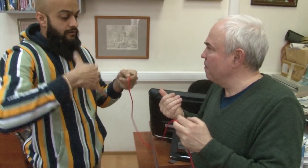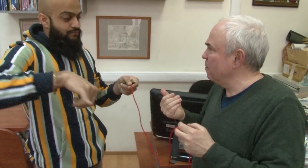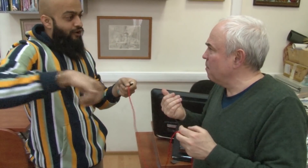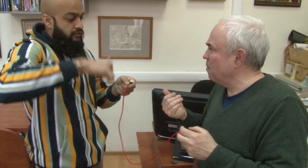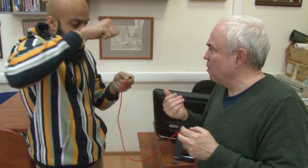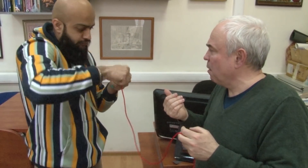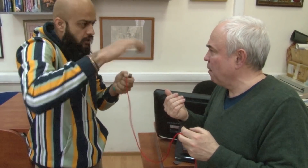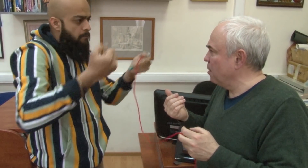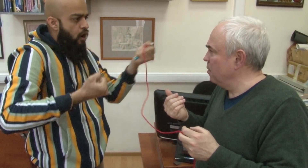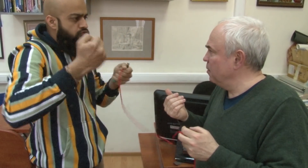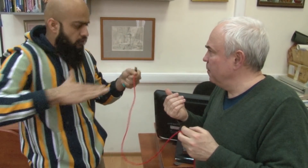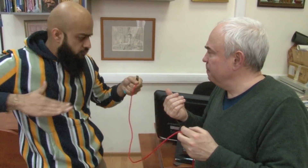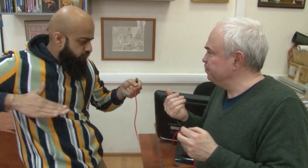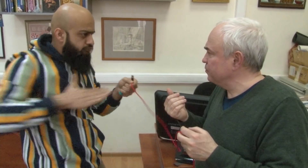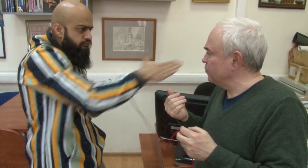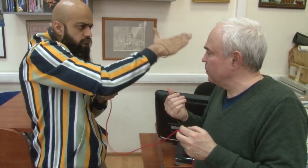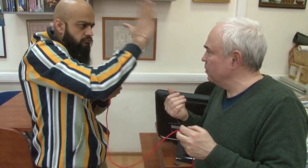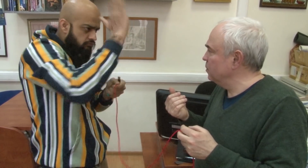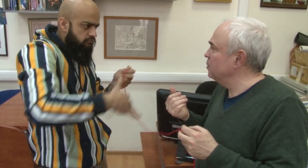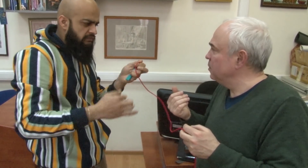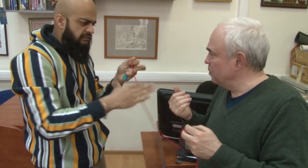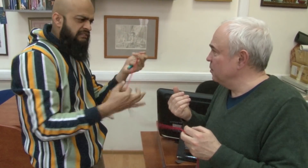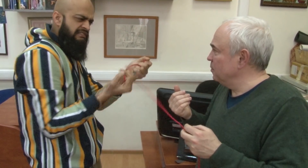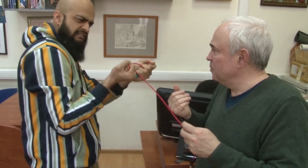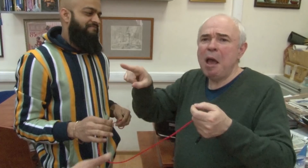Хоть утюг положите на него, хоть машина по нему проедет – ничего не случится.